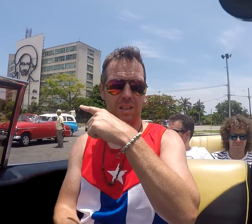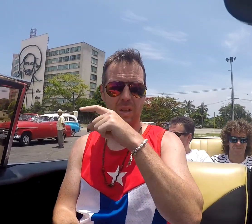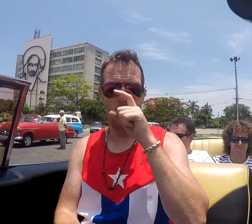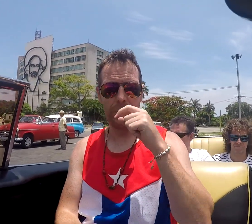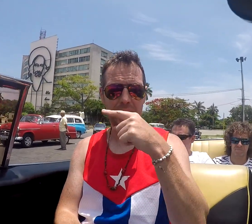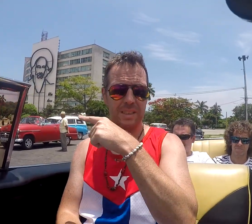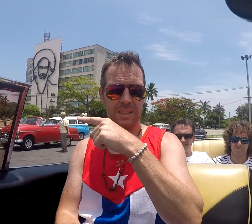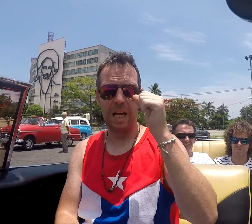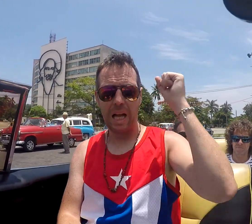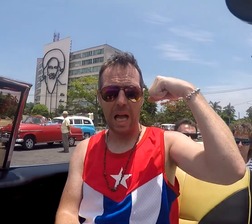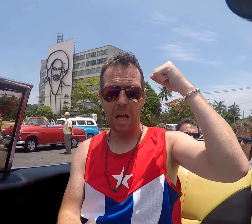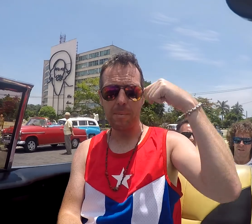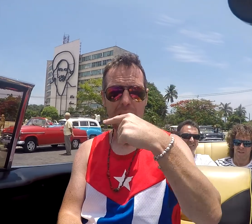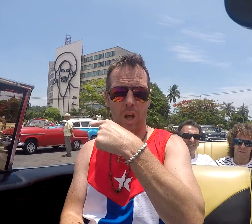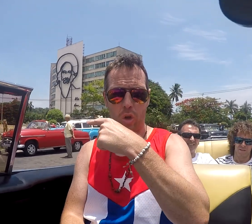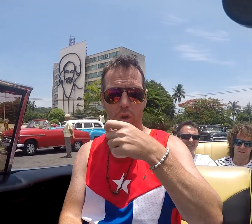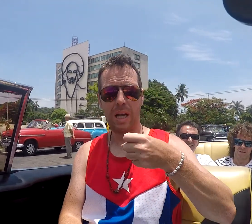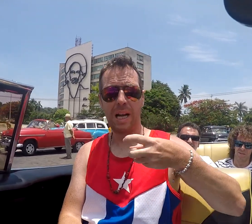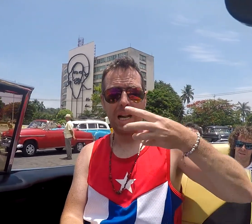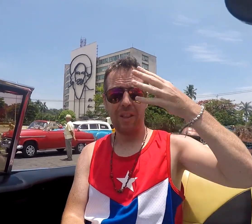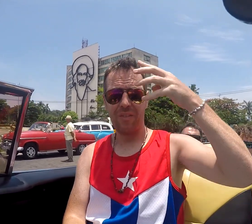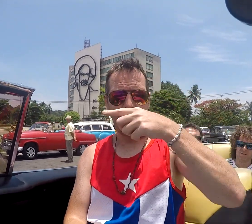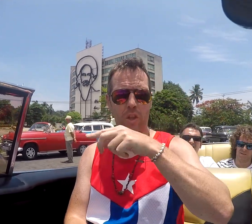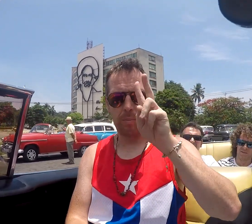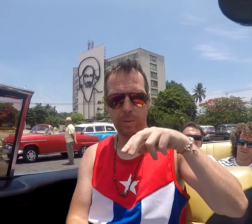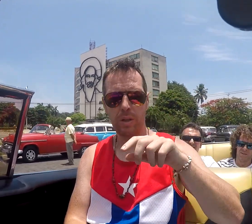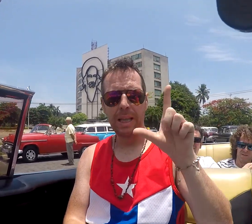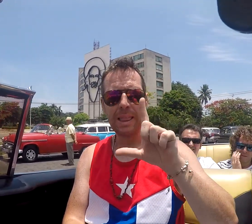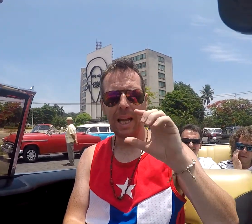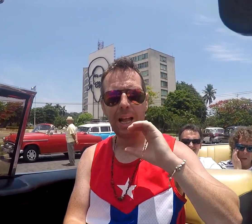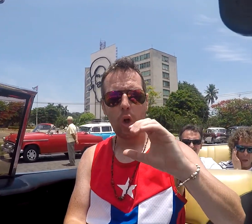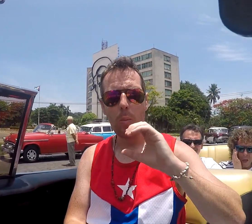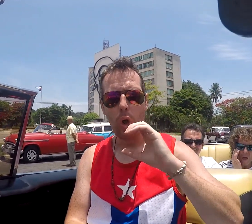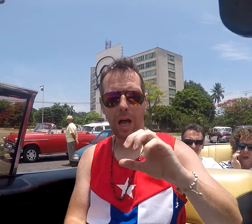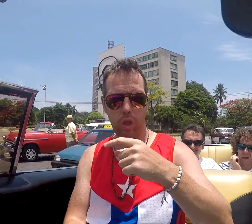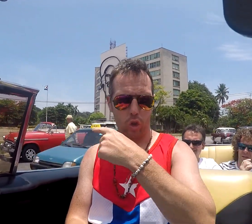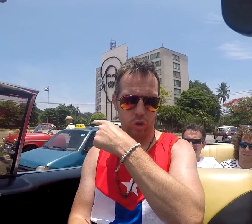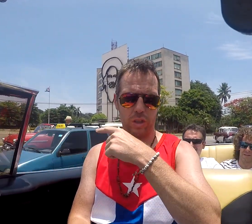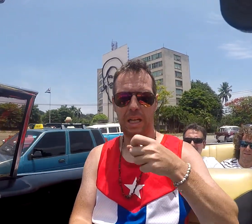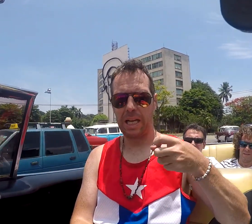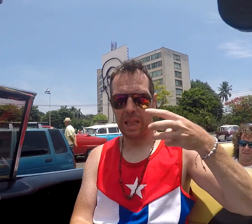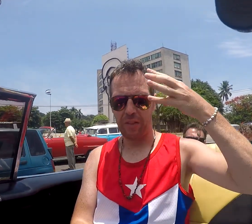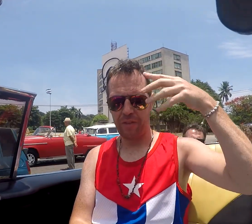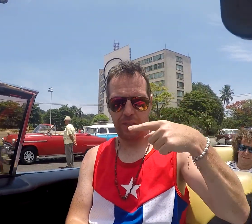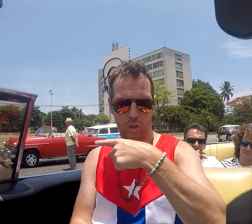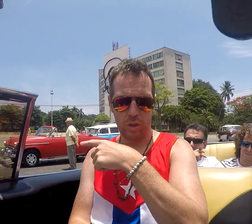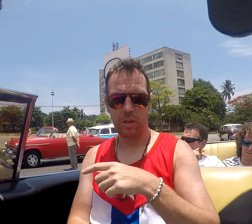¿Os acordáis de Camilo? Este es el edificio de telecomunicación